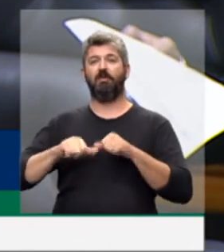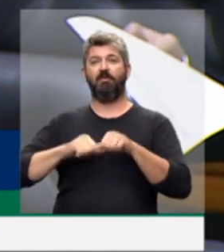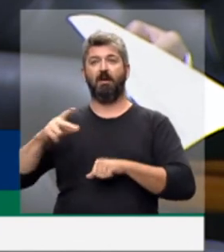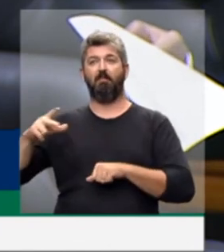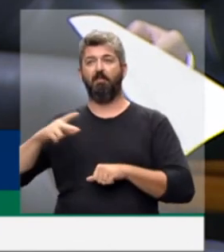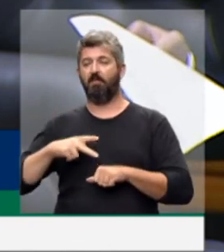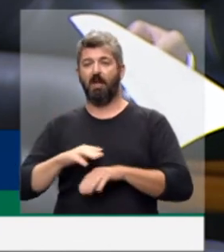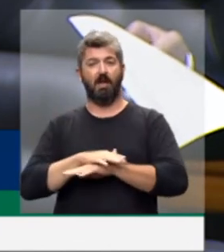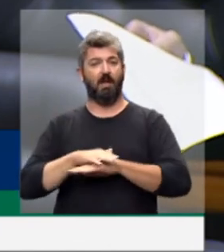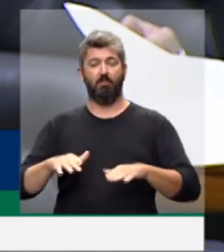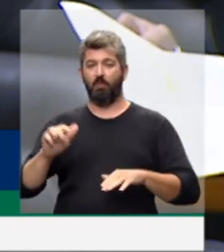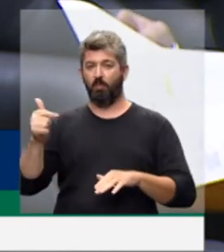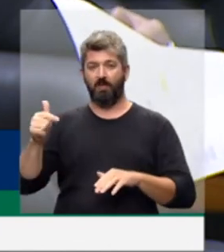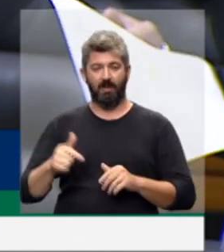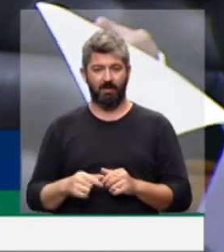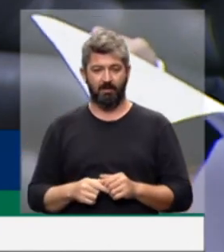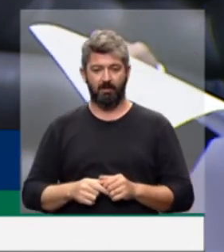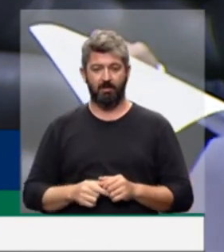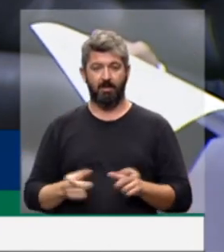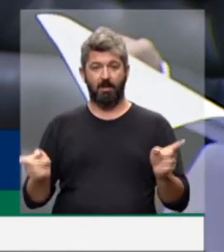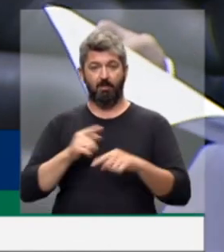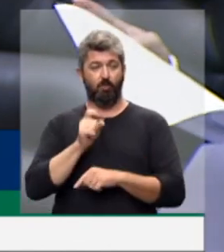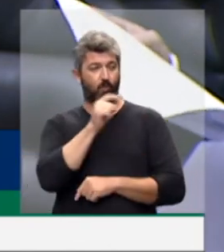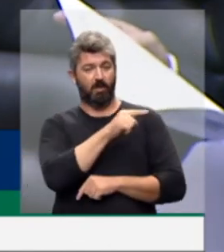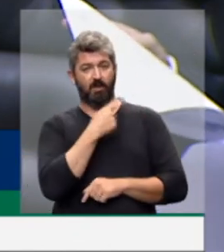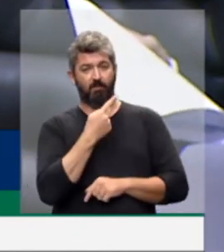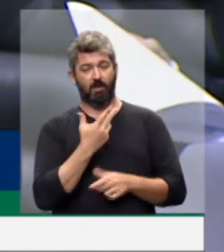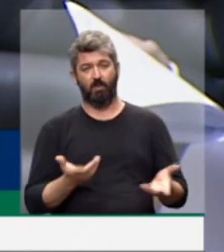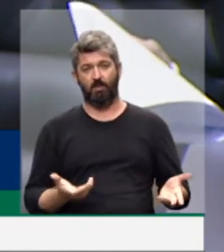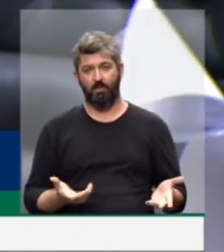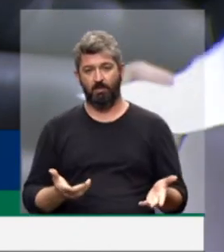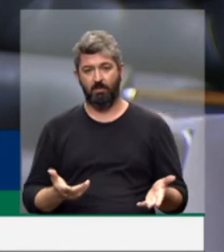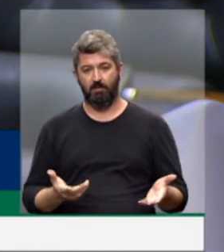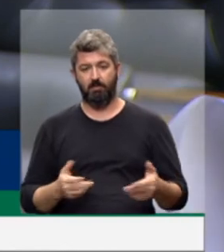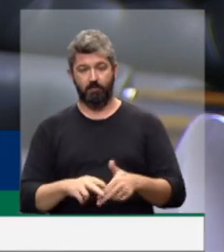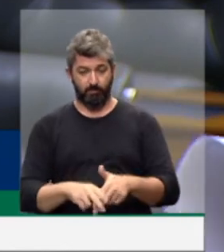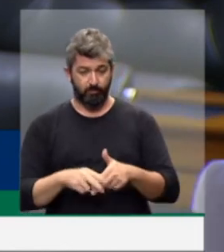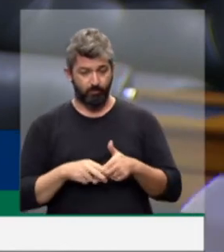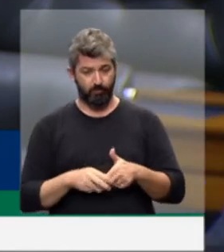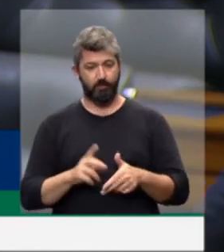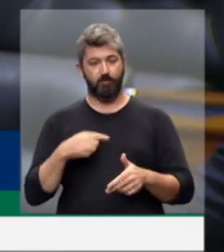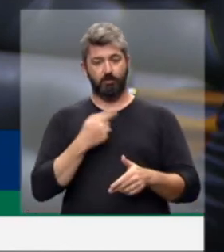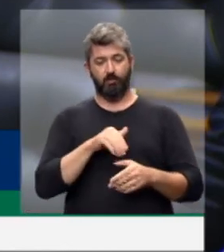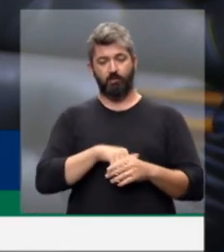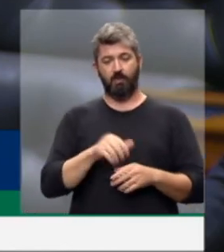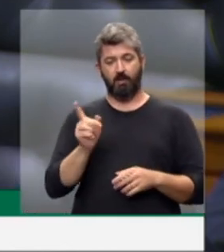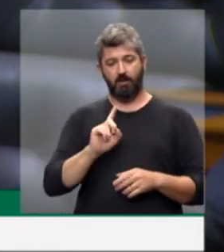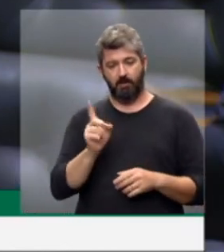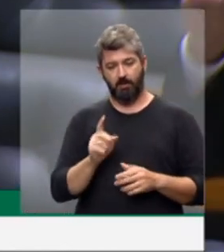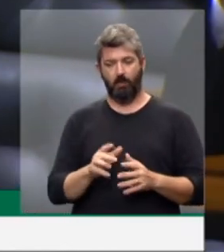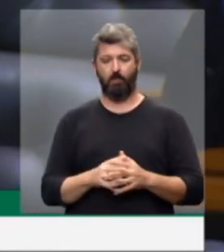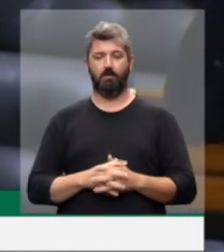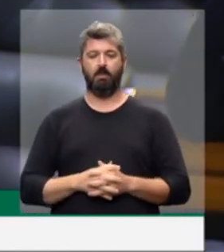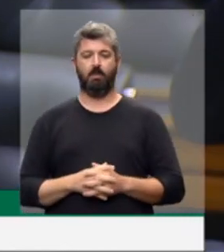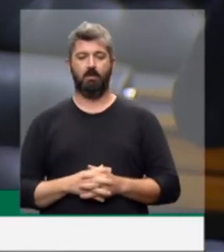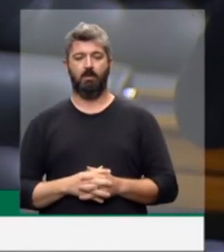DECIDIDO NO PROJETO QUE SERÁ UMA COMPANHIA ESTATAL, FECHANDO QUALQUER POSSIBILIDADE D A SER UMA